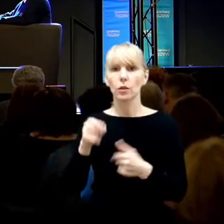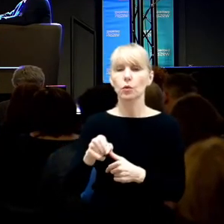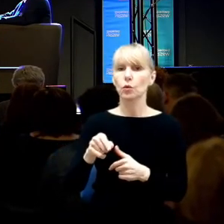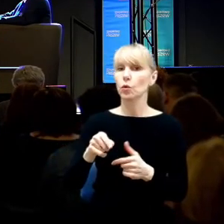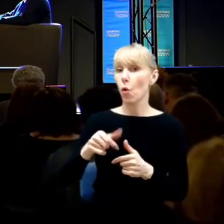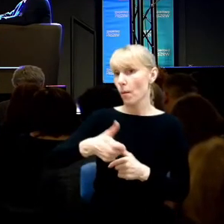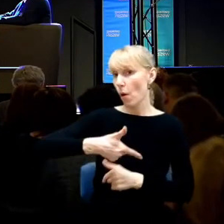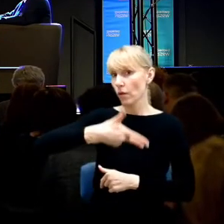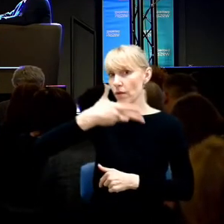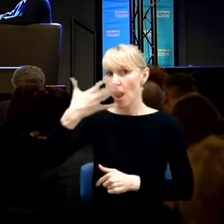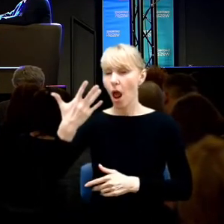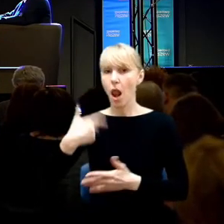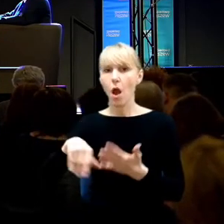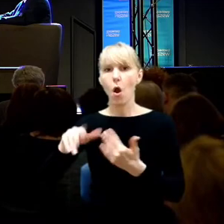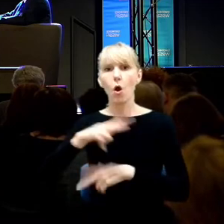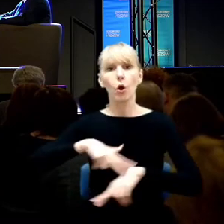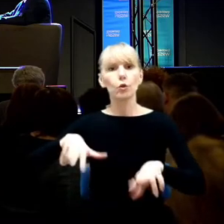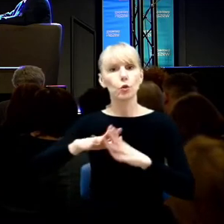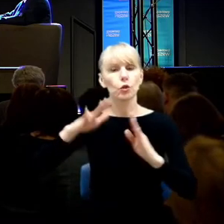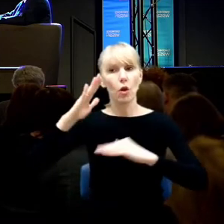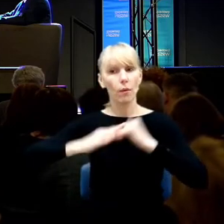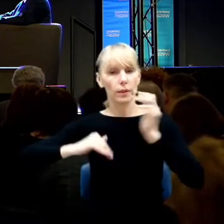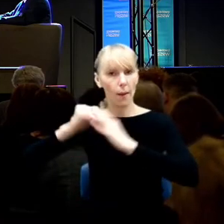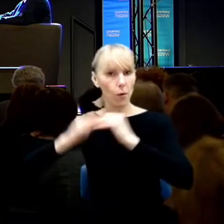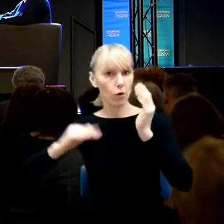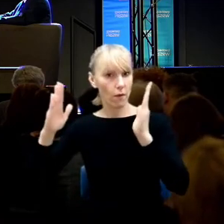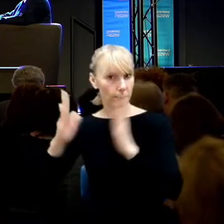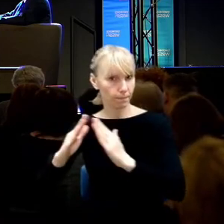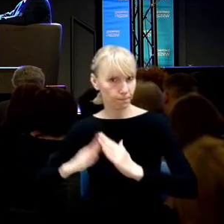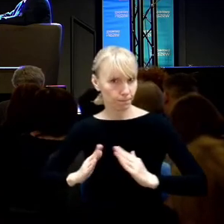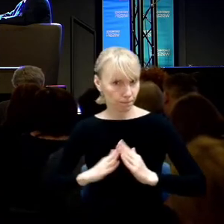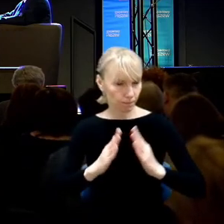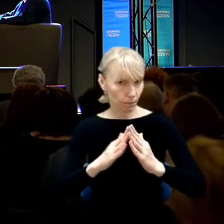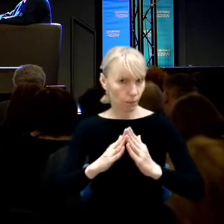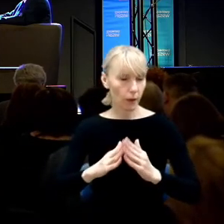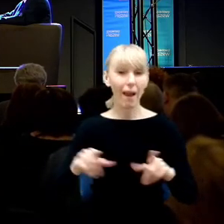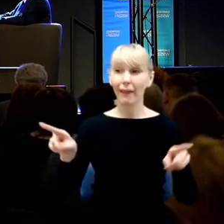Było to jakby naturalne, ponieważ po sąsiedzku również mamy budynki.